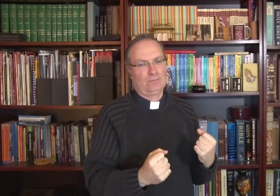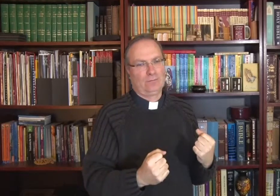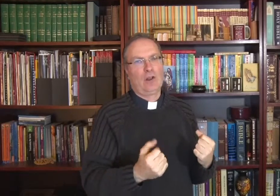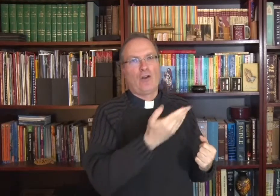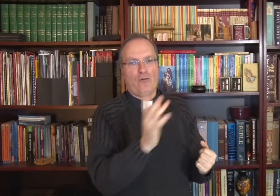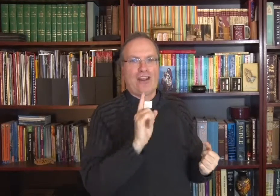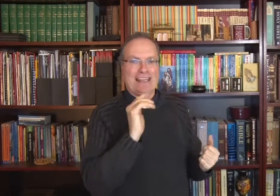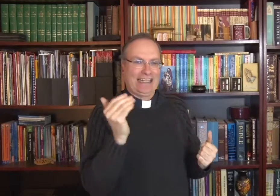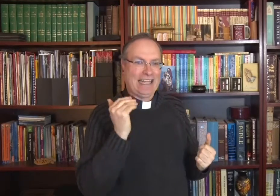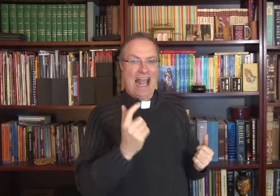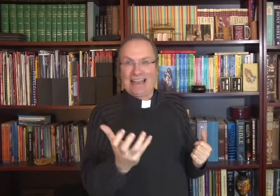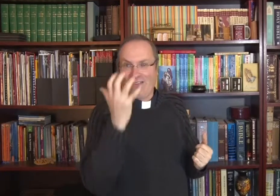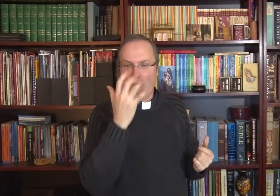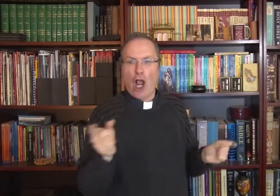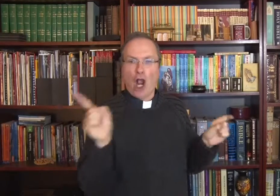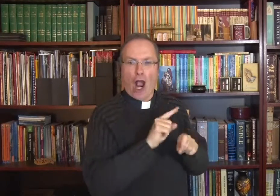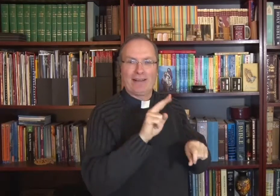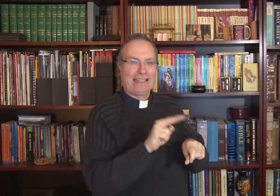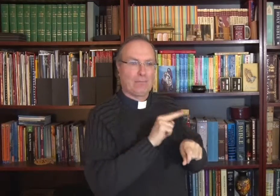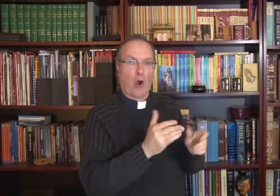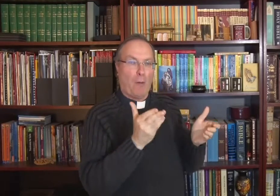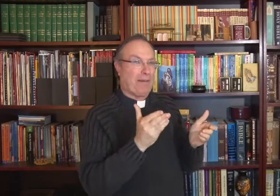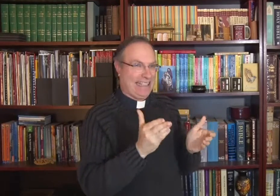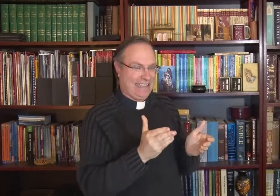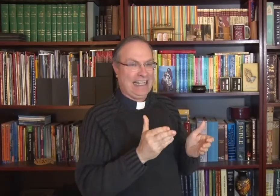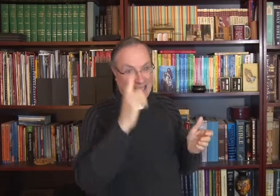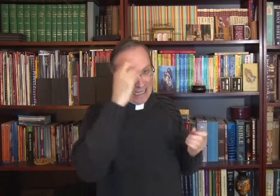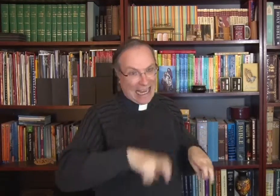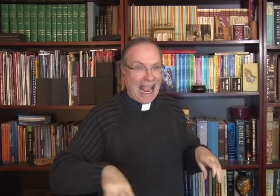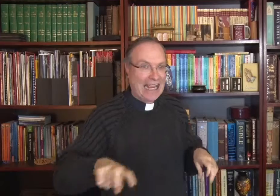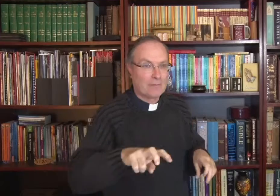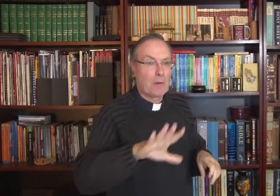Vous étiez en effet comme des brebis égarées,